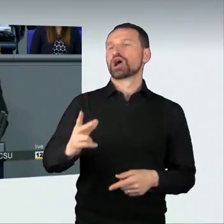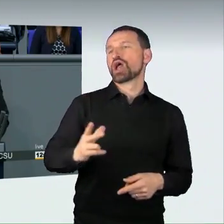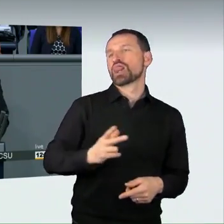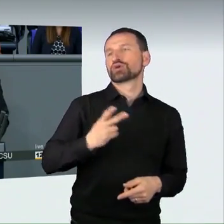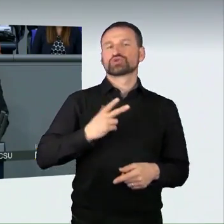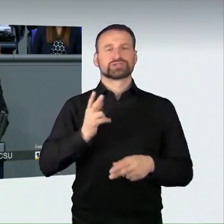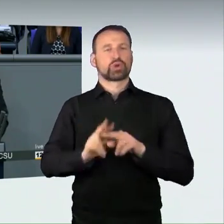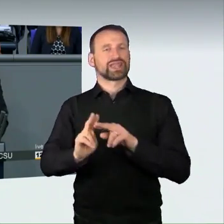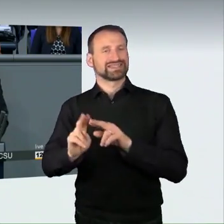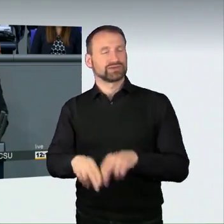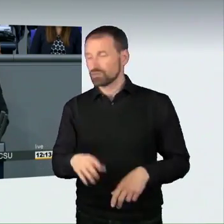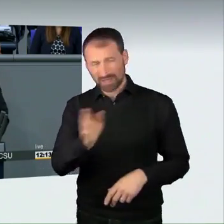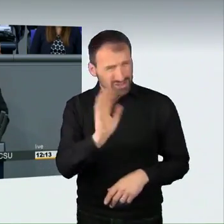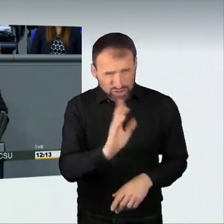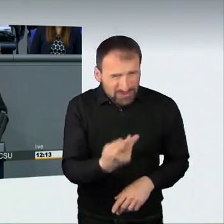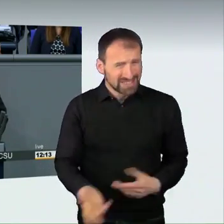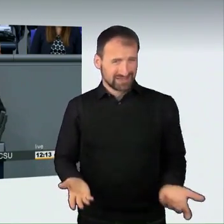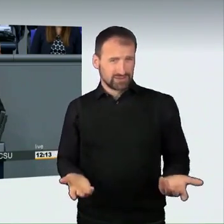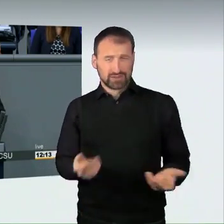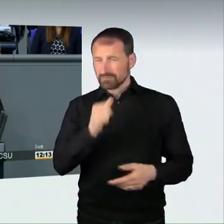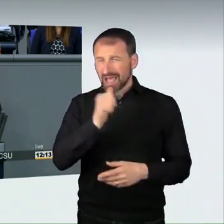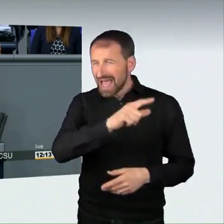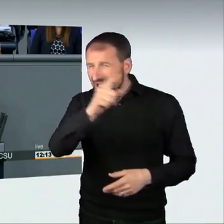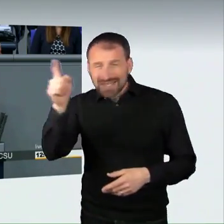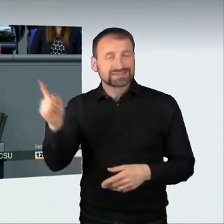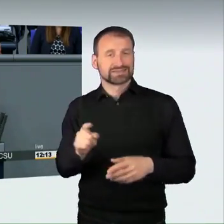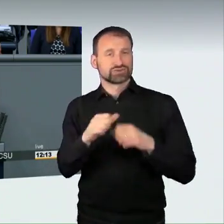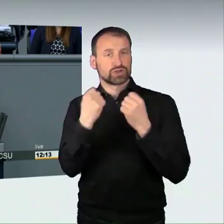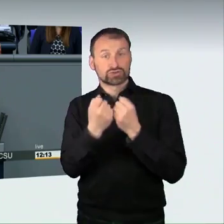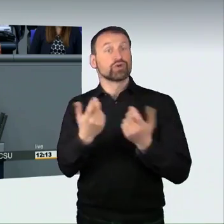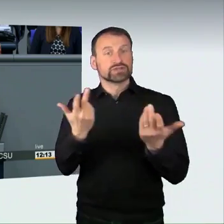In den allermeisten Fällen geht es um eine energetische Modernisierung